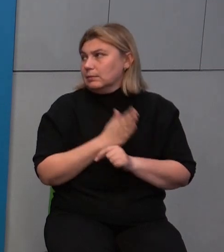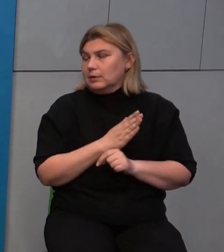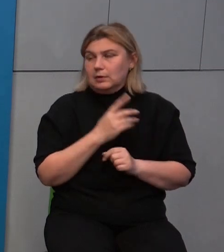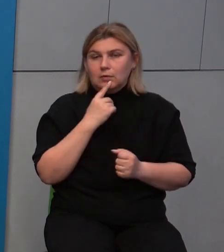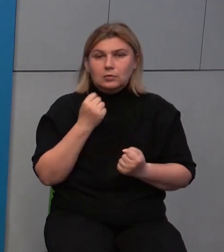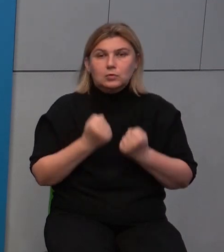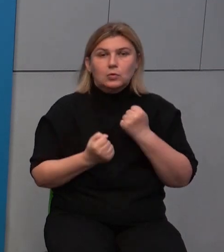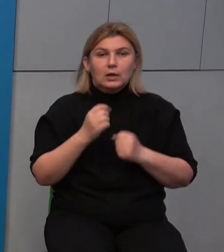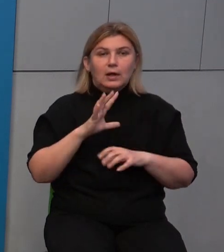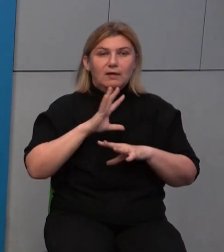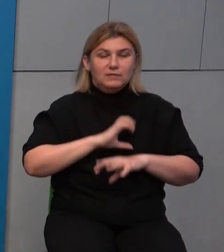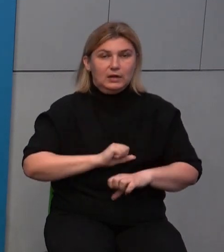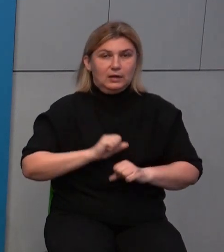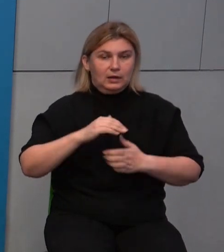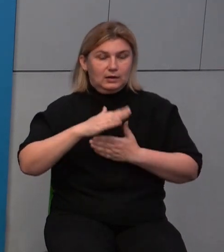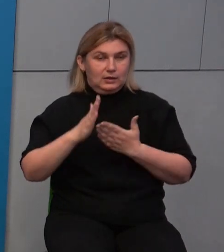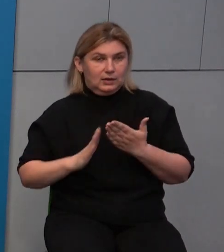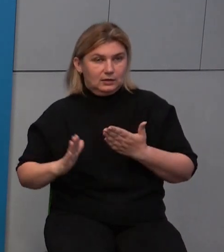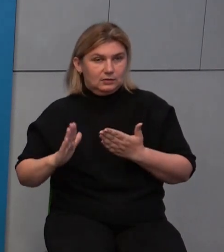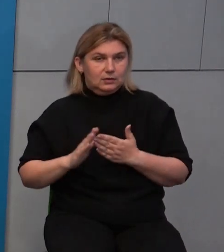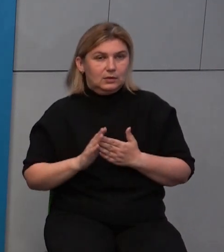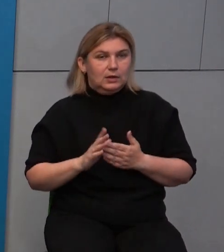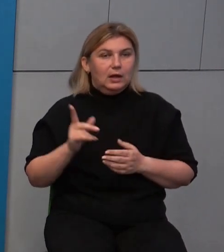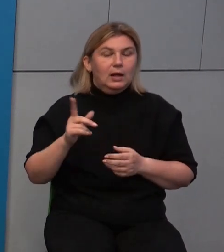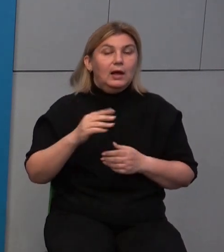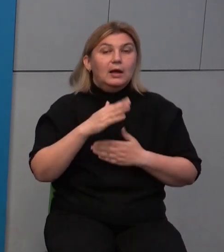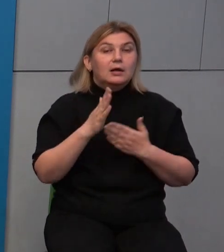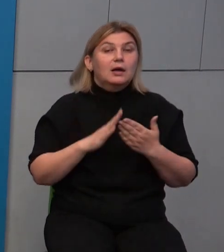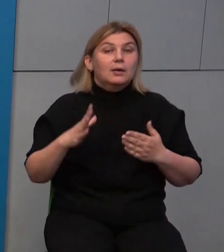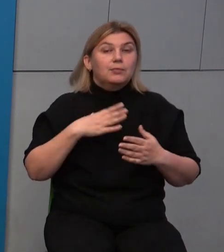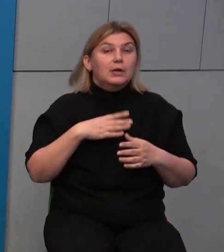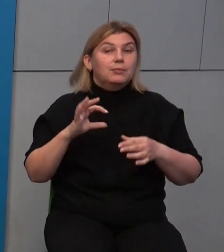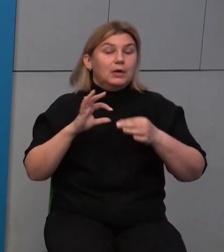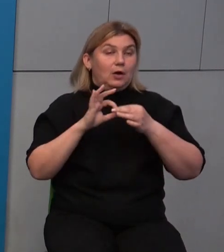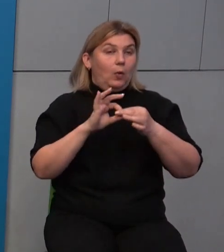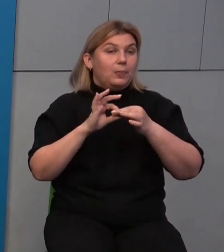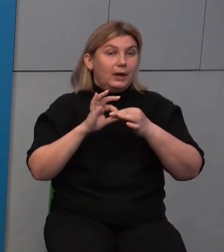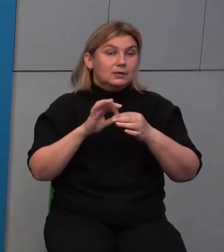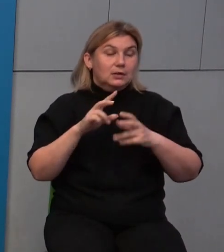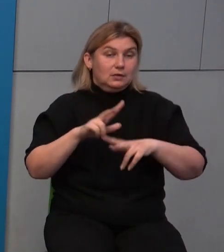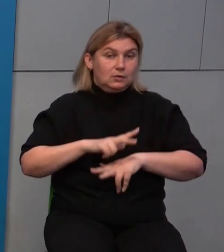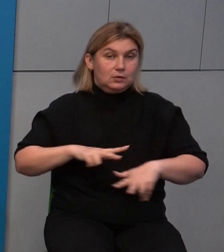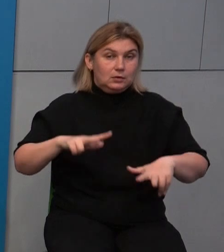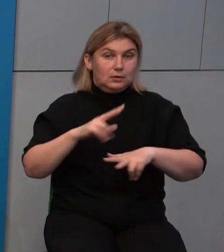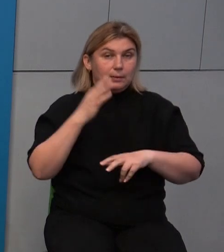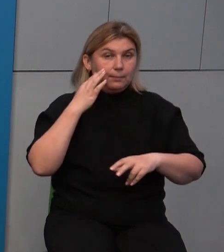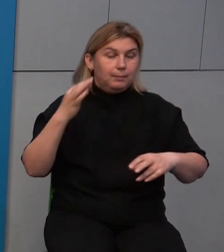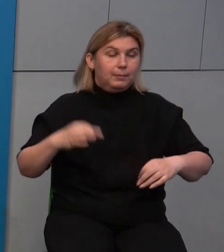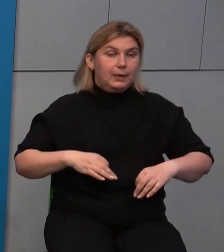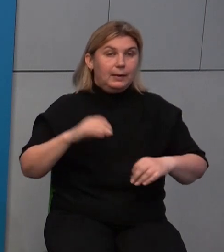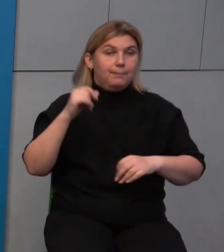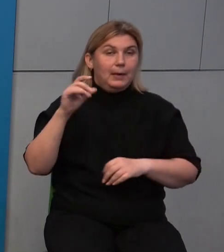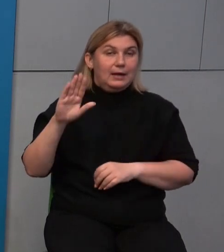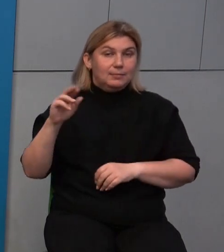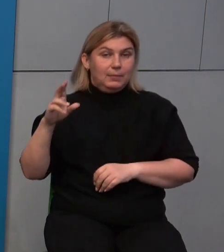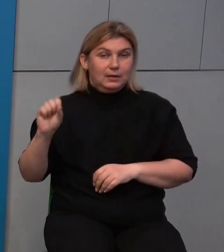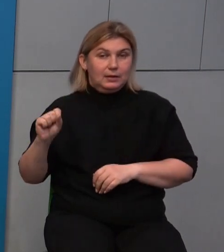jak wytrzymanie w kraju. A w kraju mieli rozbudowane kontakty przede wszystkim z rodziną pani Barbary Lem